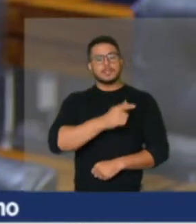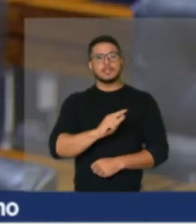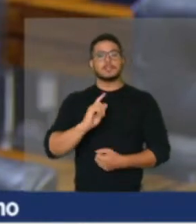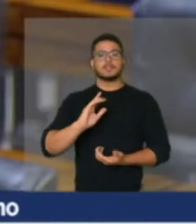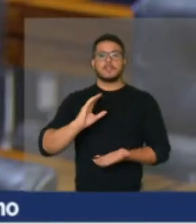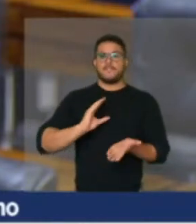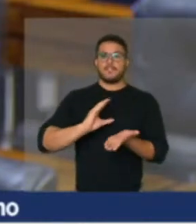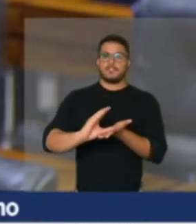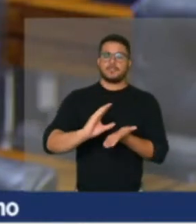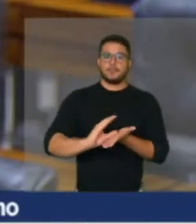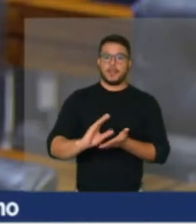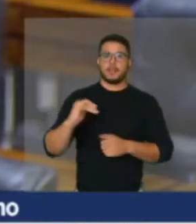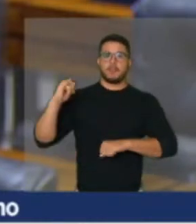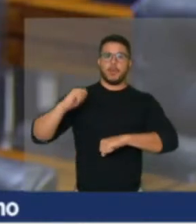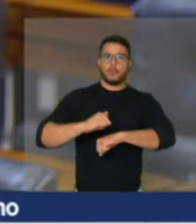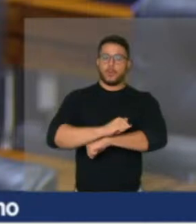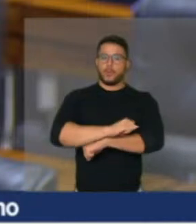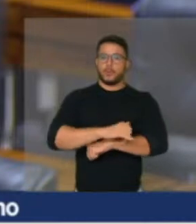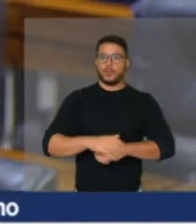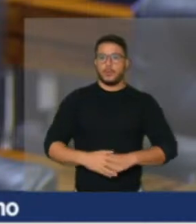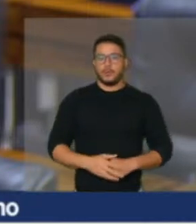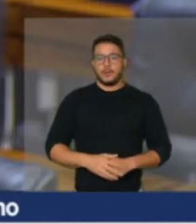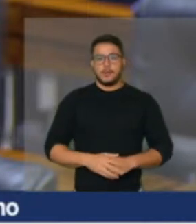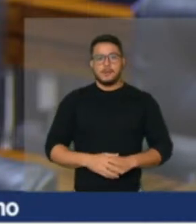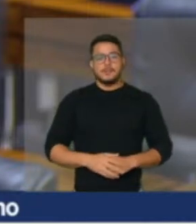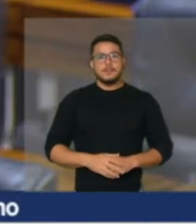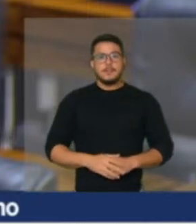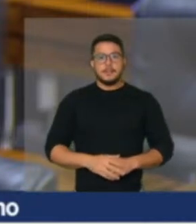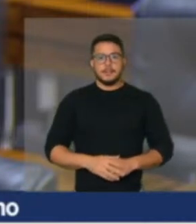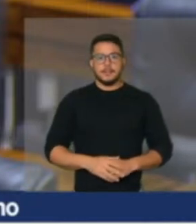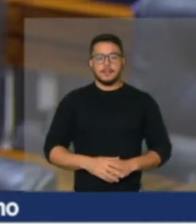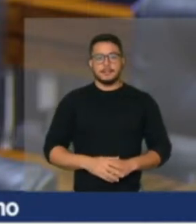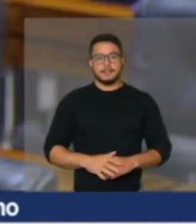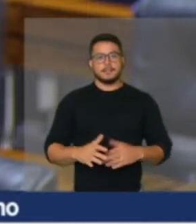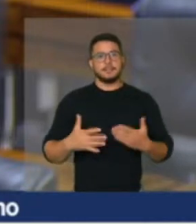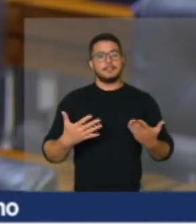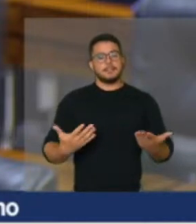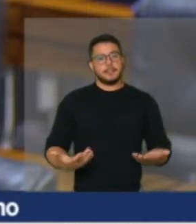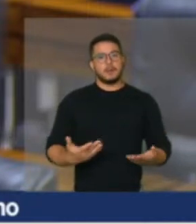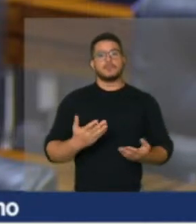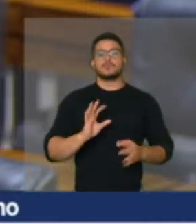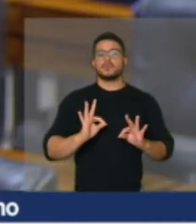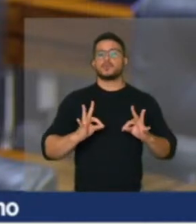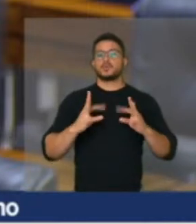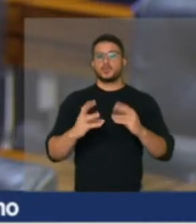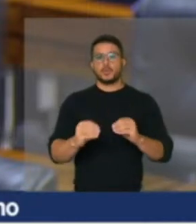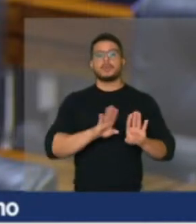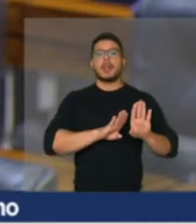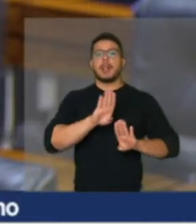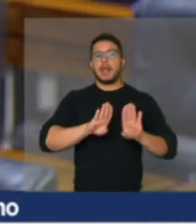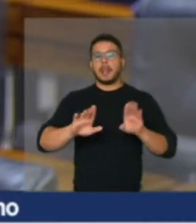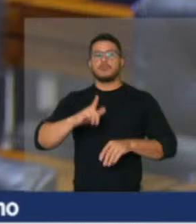ONDE A... A GENTE ANIQUILOU OS VOOS OS LEILÕES DE AEROPORTOS TODOS FORAM REALIZADOS COM SUCESSO. ENTÃO NÓS VIVEMOS UM BOM MOMENTO NO PAÍS. JÁ TEMOS QUASE METADE DA